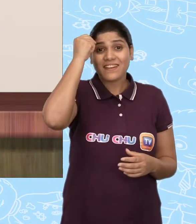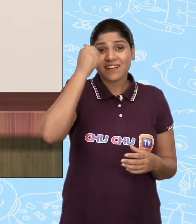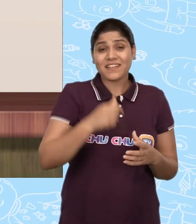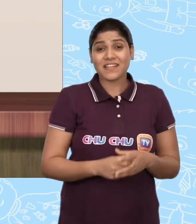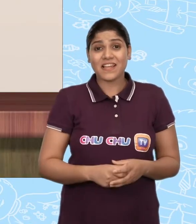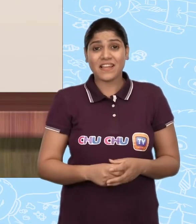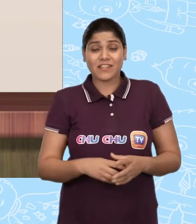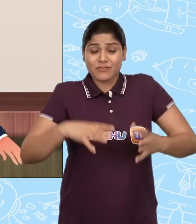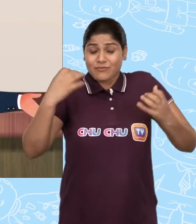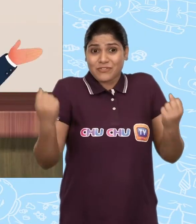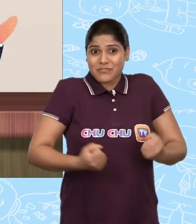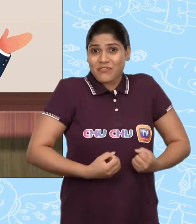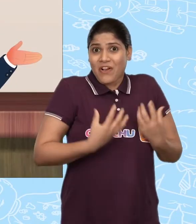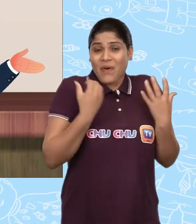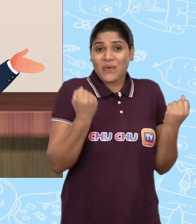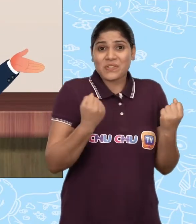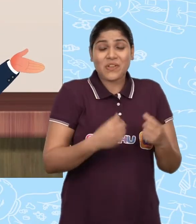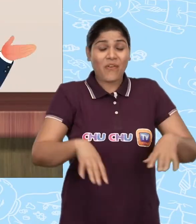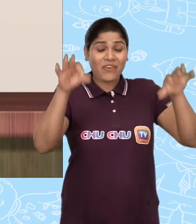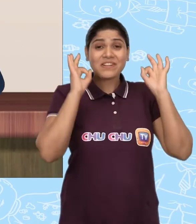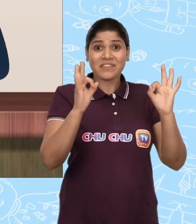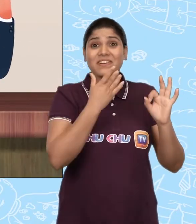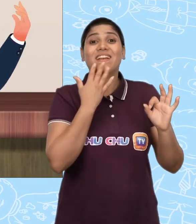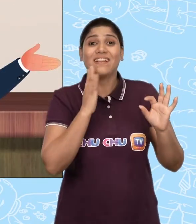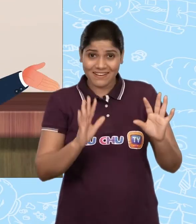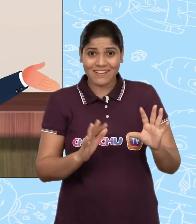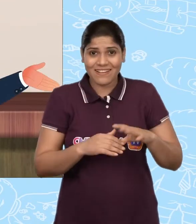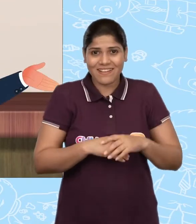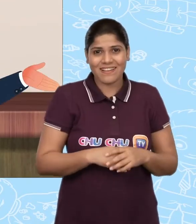नारंगी एक जोशिला और निराला रंग है।